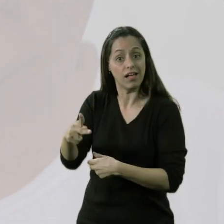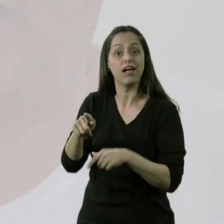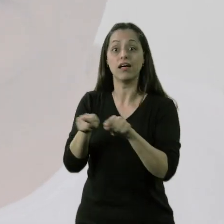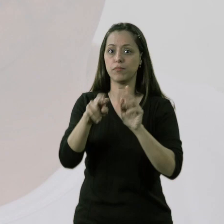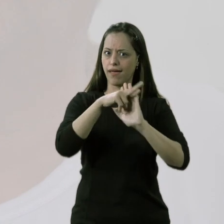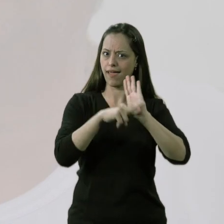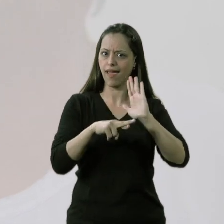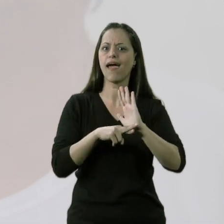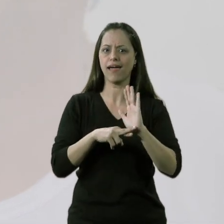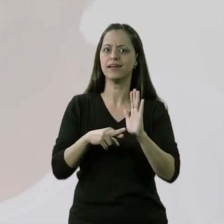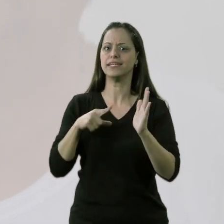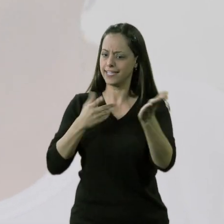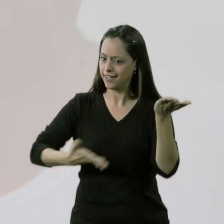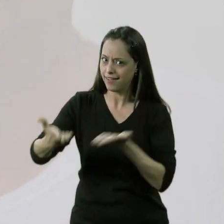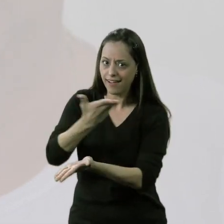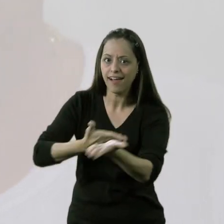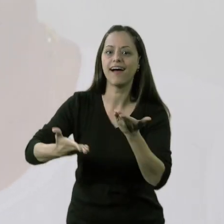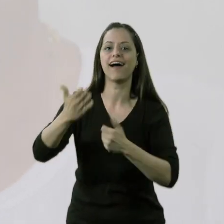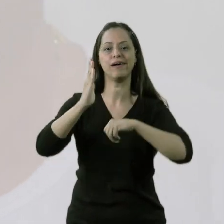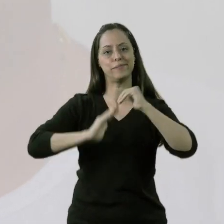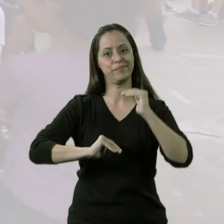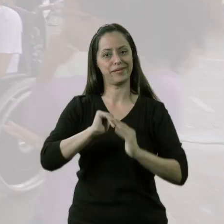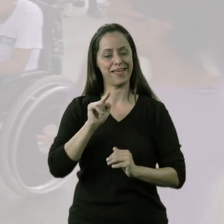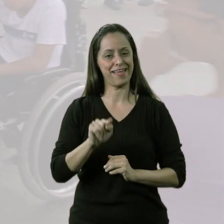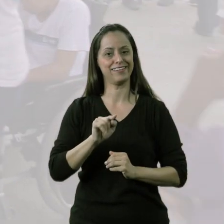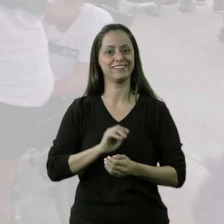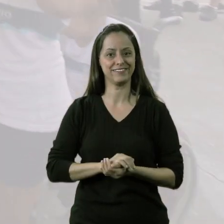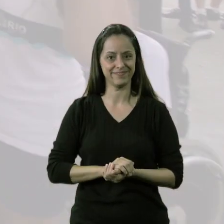As regras foram todas construídas dentro da atividade, dentro da prática.